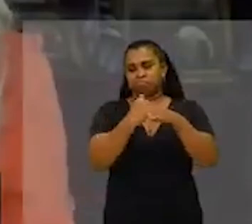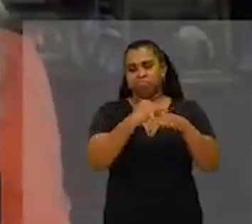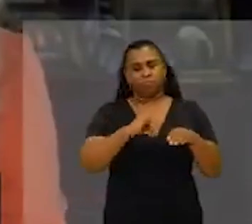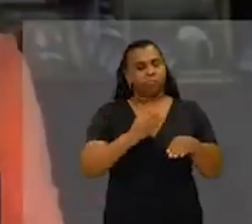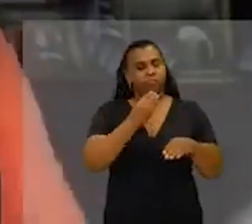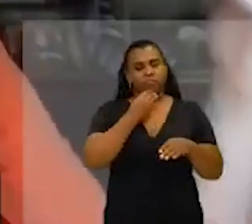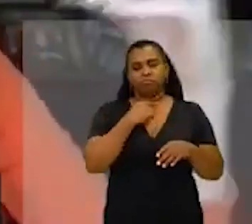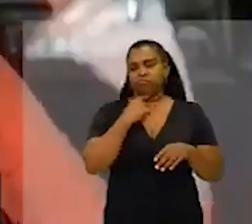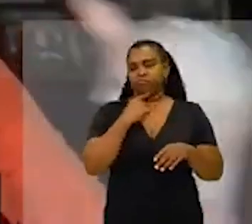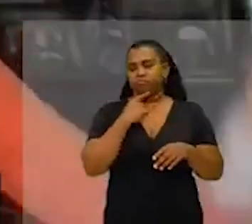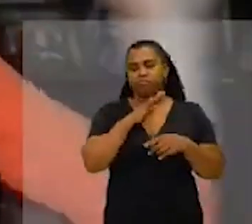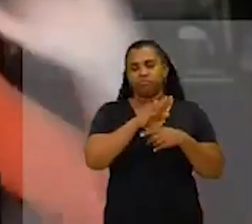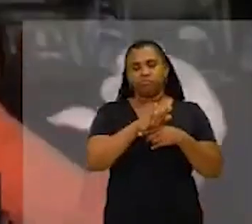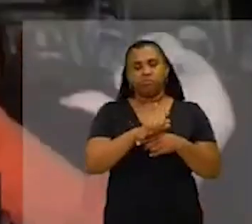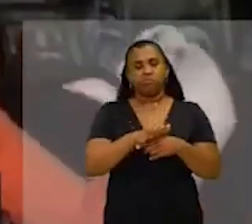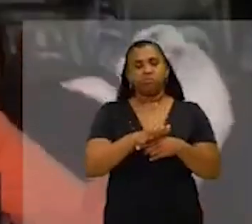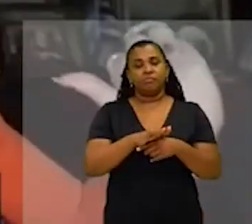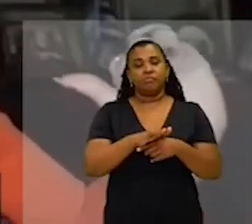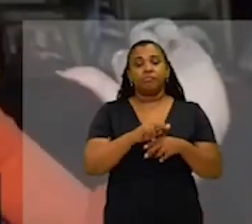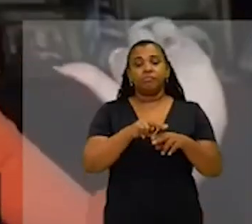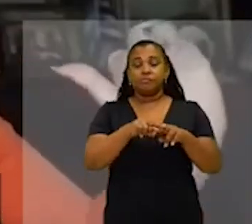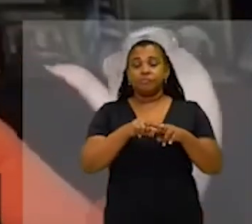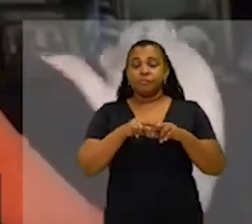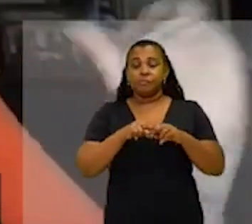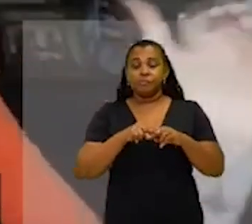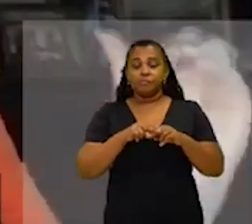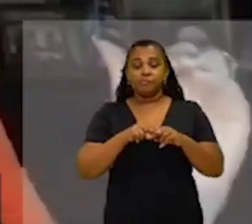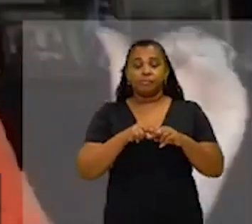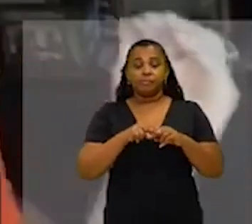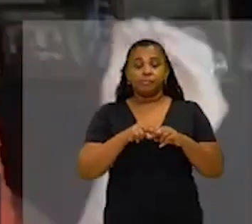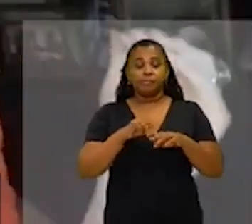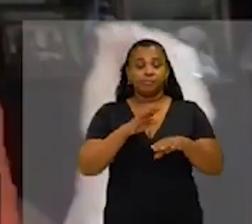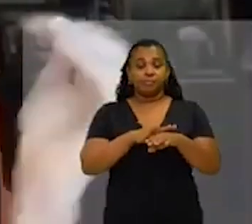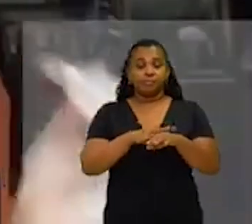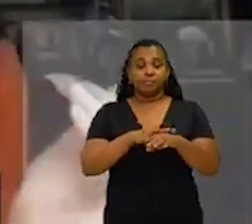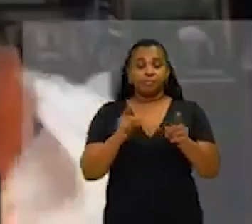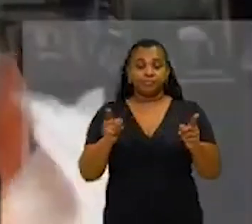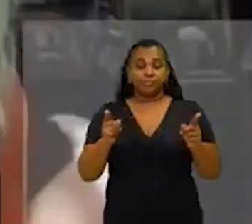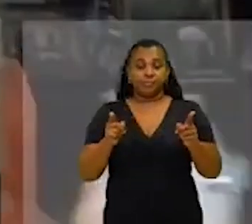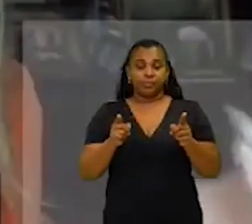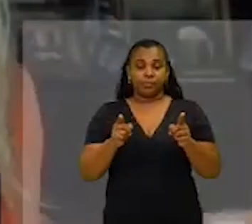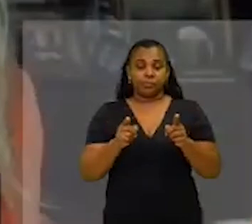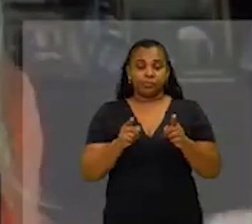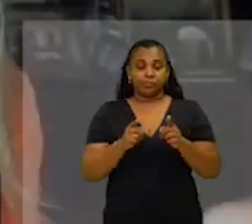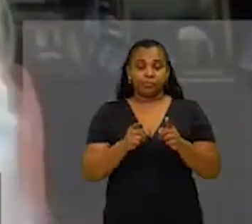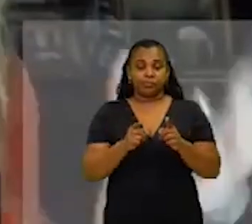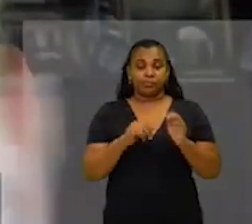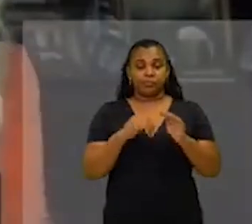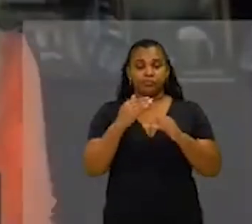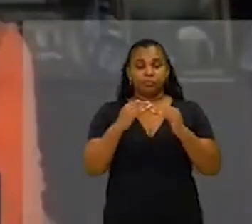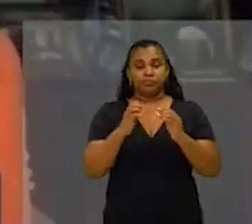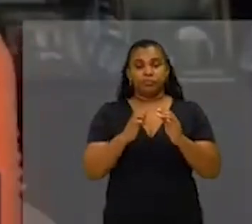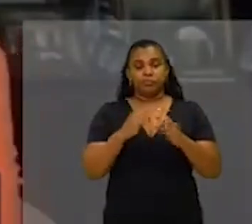óbvia no momento que eu tenho uma redação do meu processo eleitoral com a menor aparição dos nossos